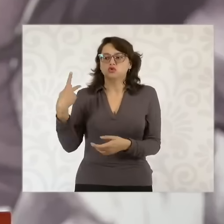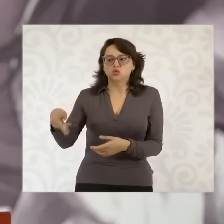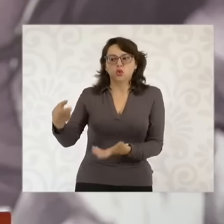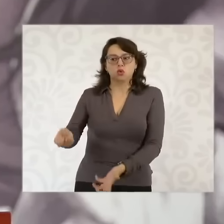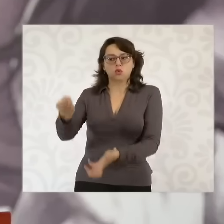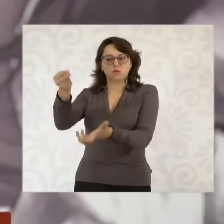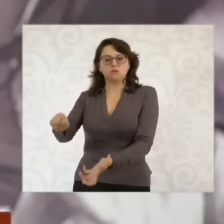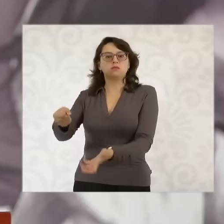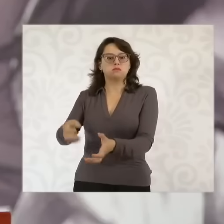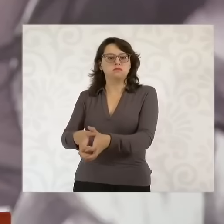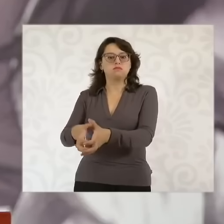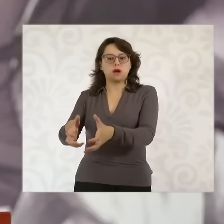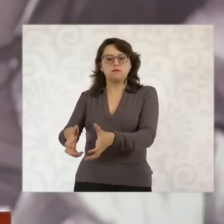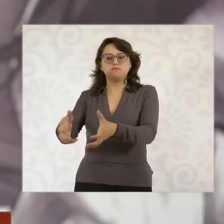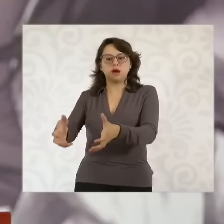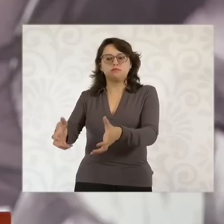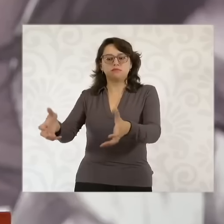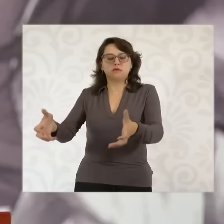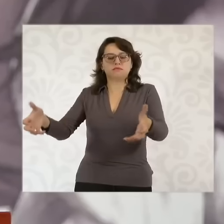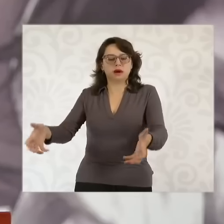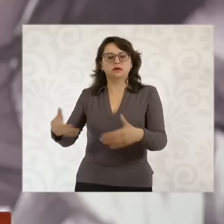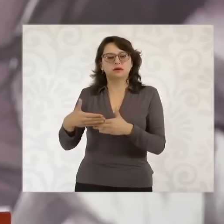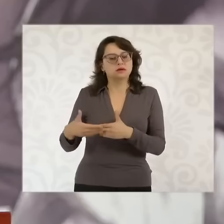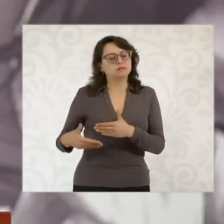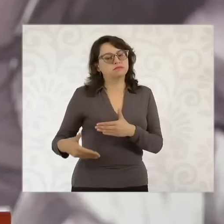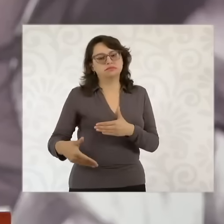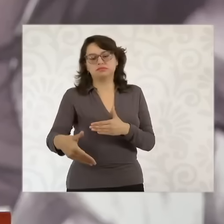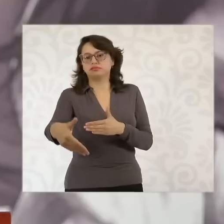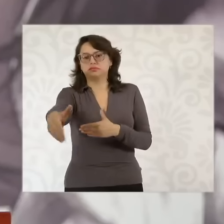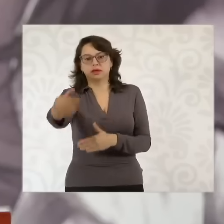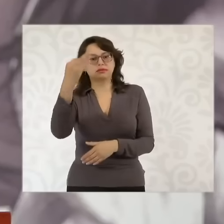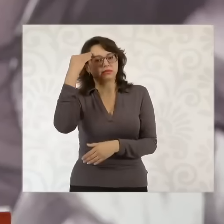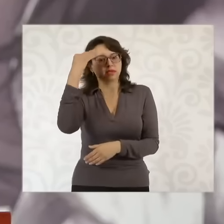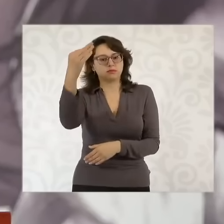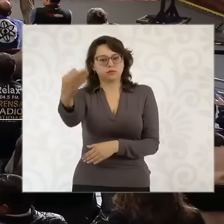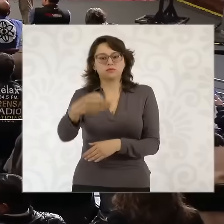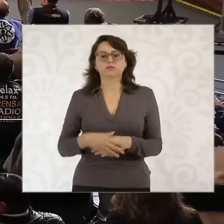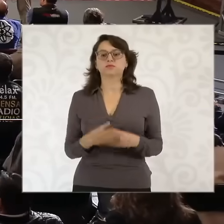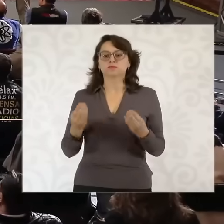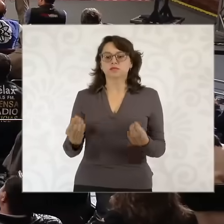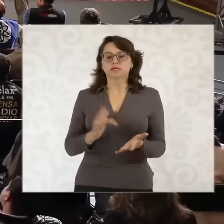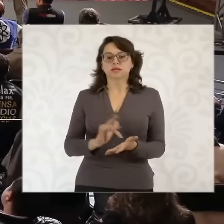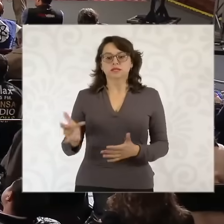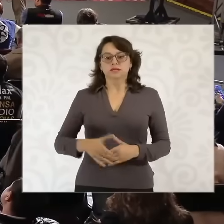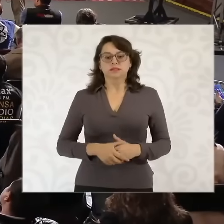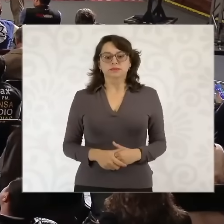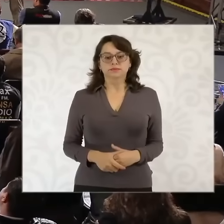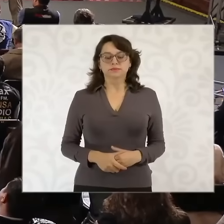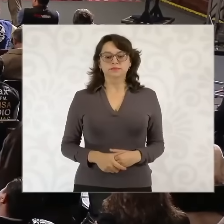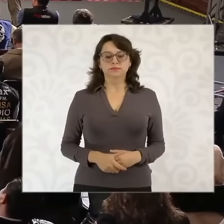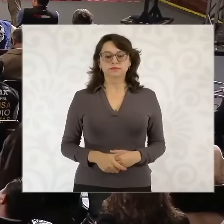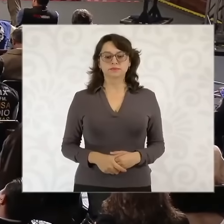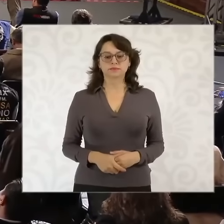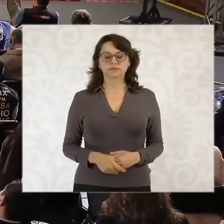financiados con pasivos estables a un costo asequible en el largo plazo. Muchas gracias.